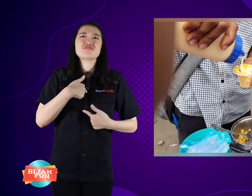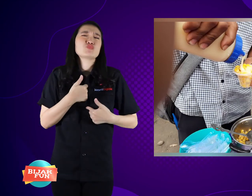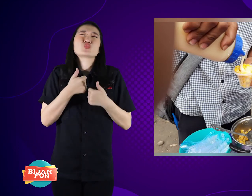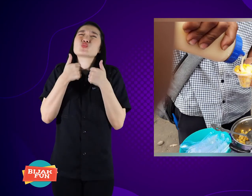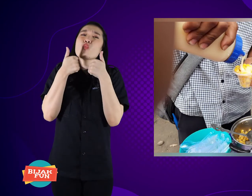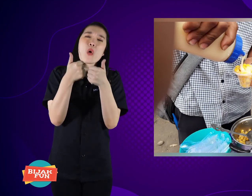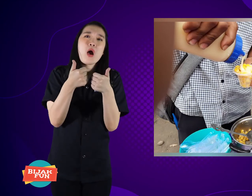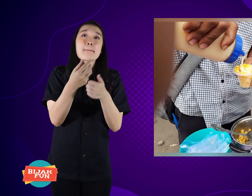aku suka!